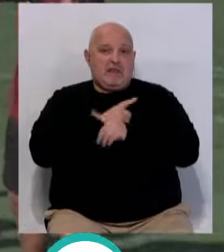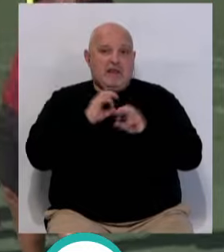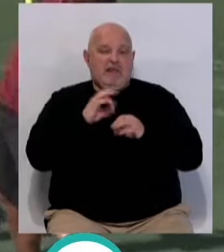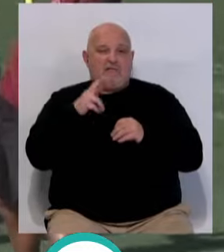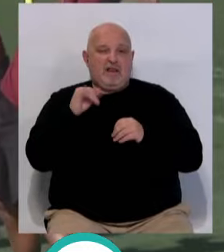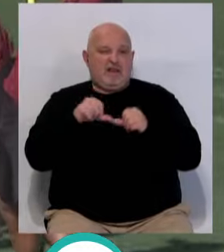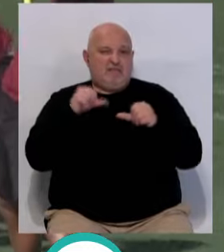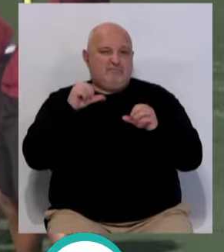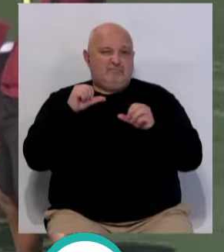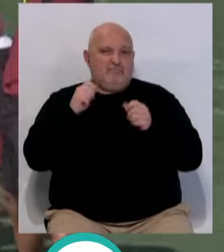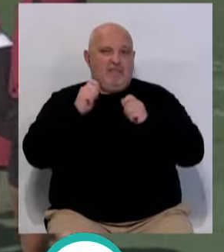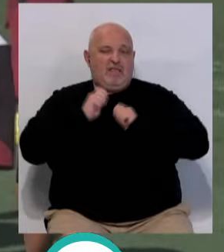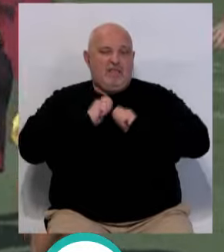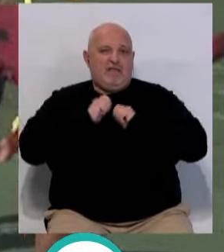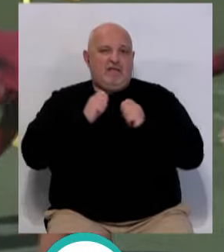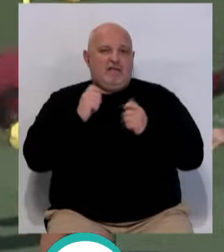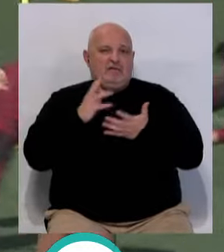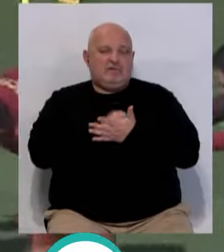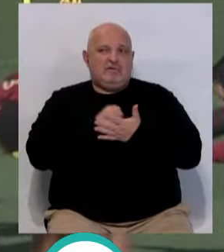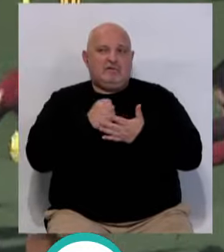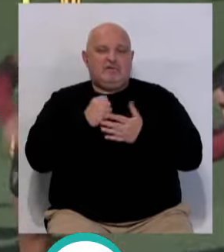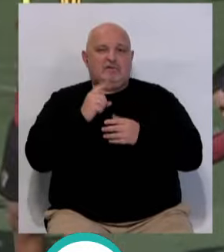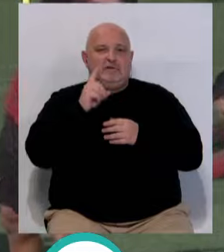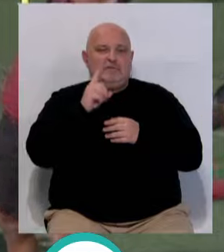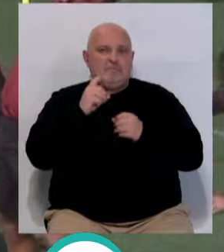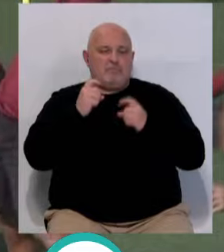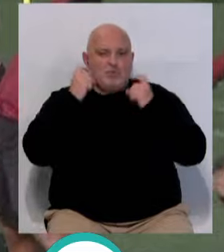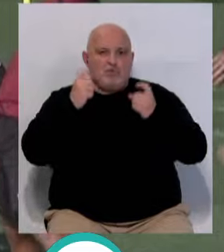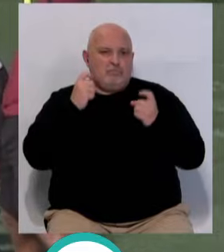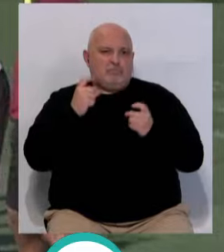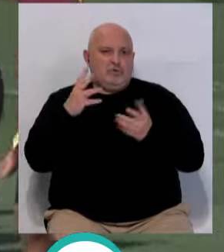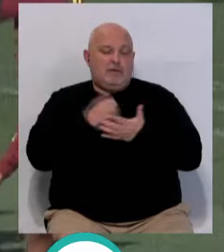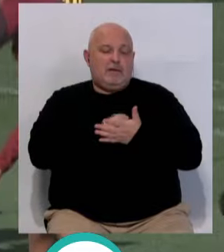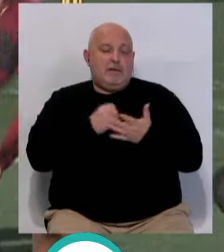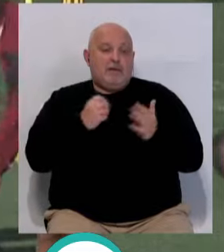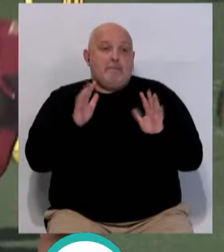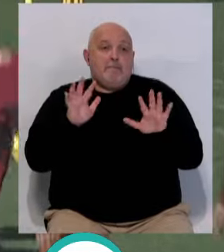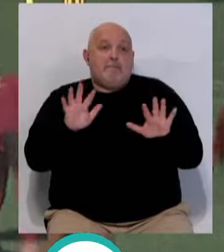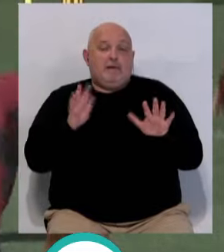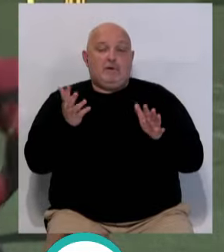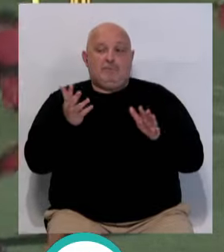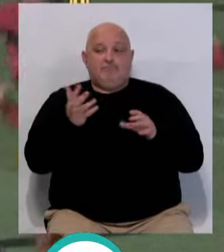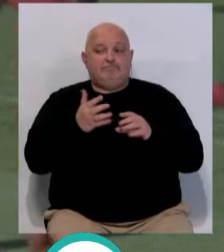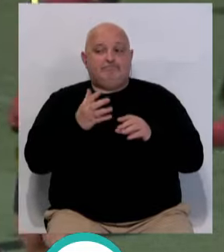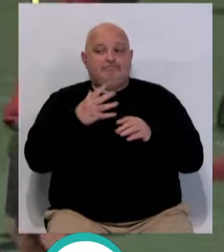sabemos lo lo que te da te da todo te da el 100% y más No pero ahora mismo creo que no sé si estará